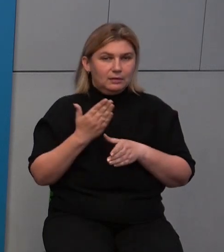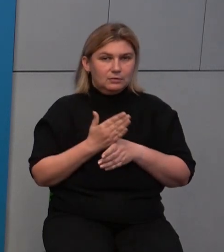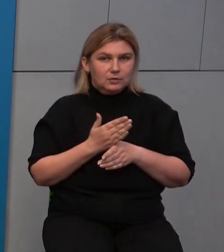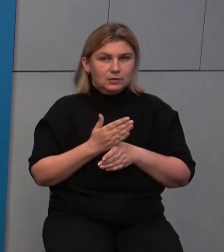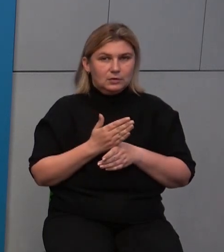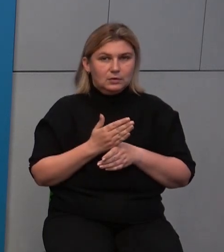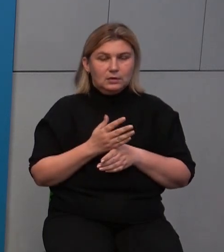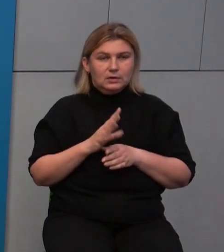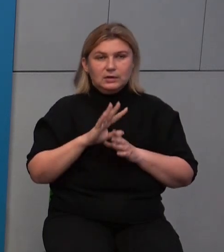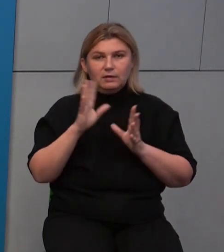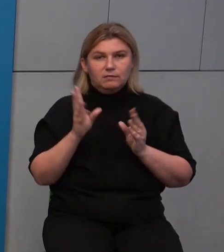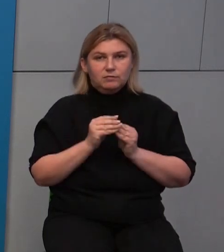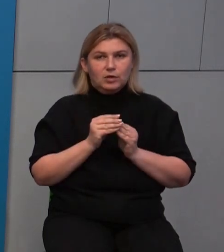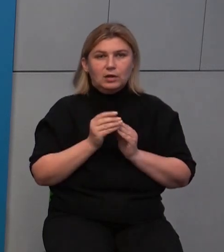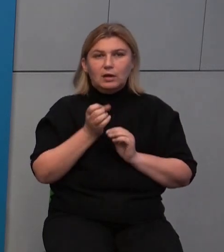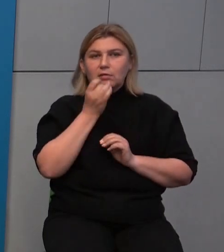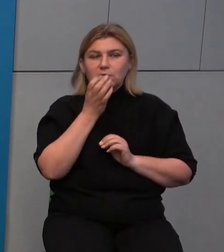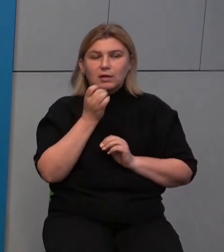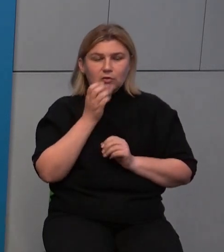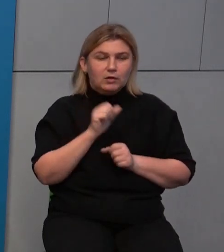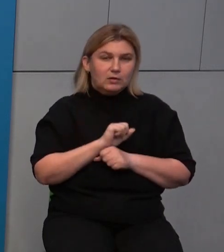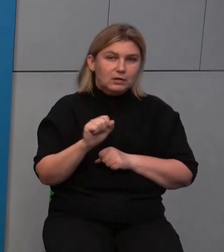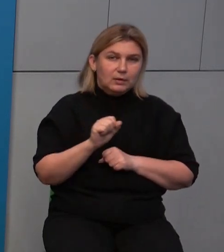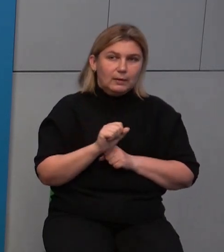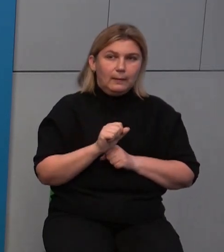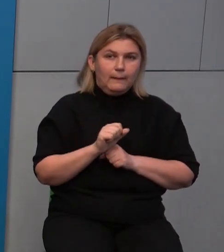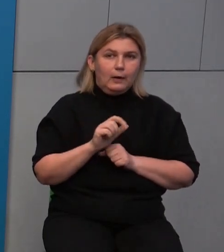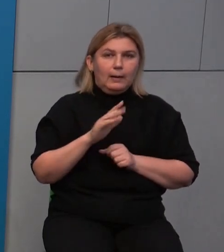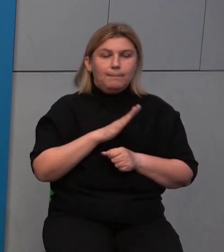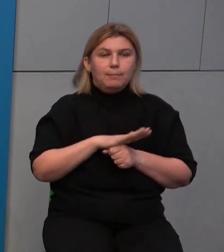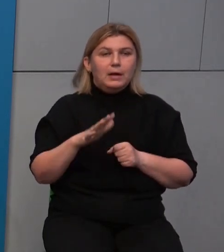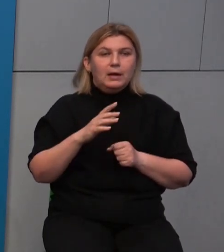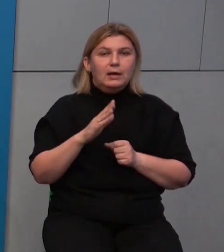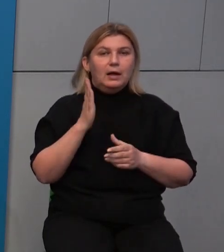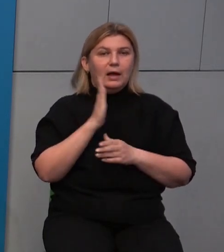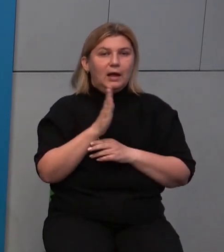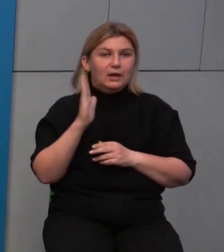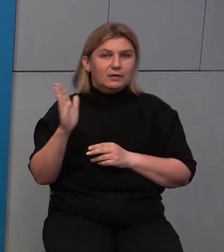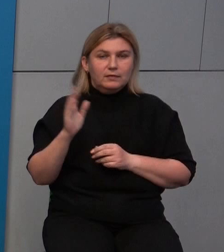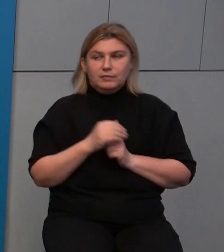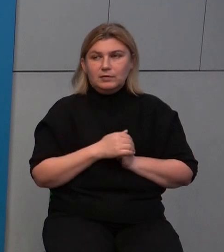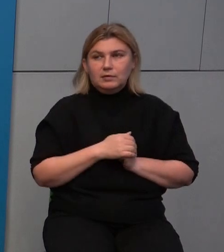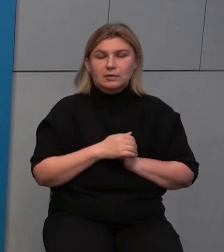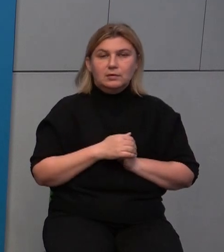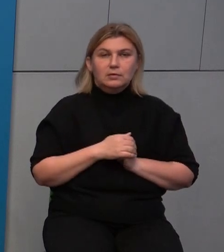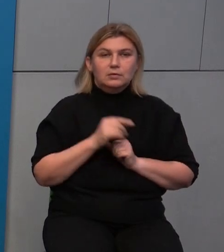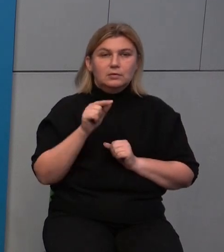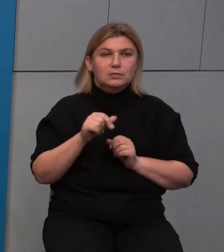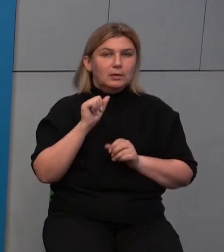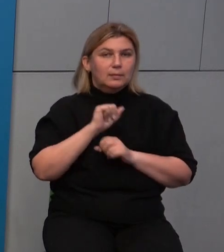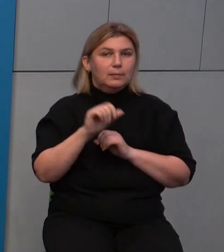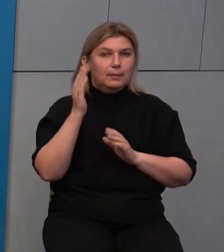Nie wszystkie donosy są oczywiście, to nie jest pełne archiwum. Tak jak mówię, to nie jest archiwum, to jest po prostu instytut pamięci